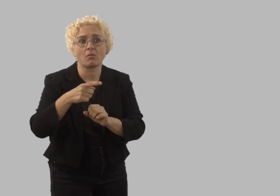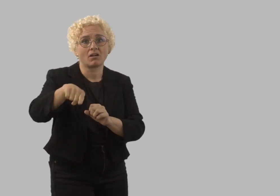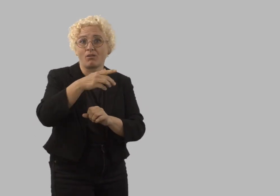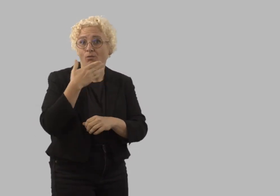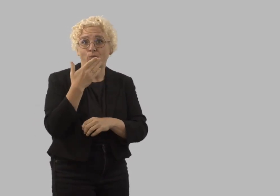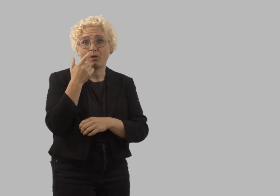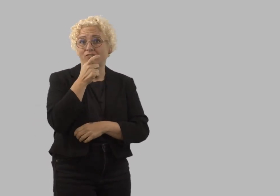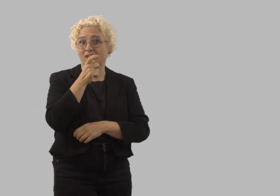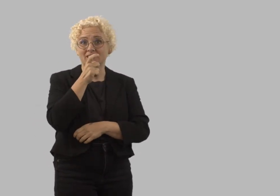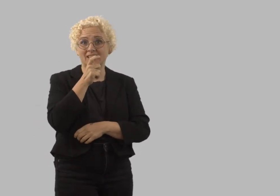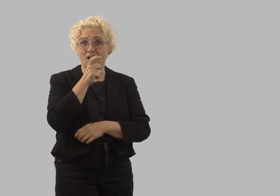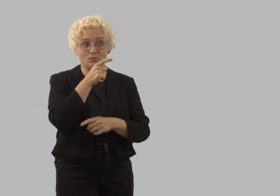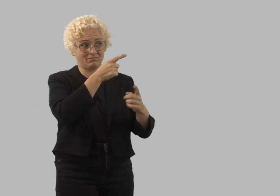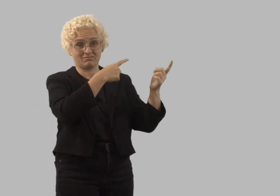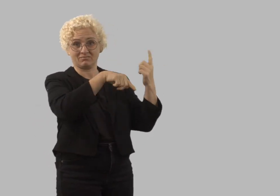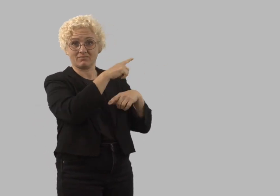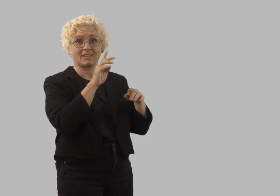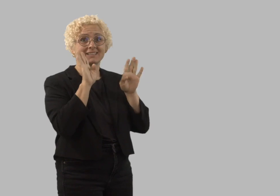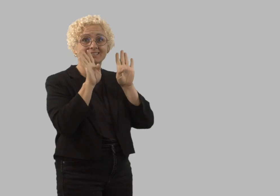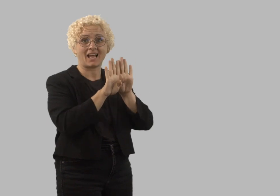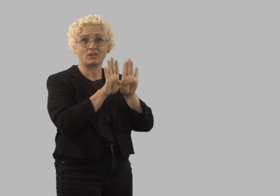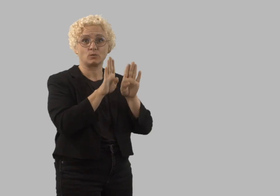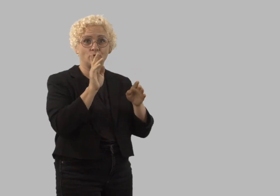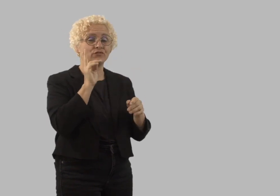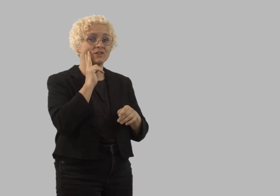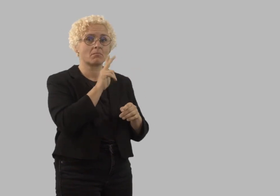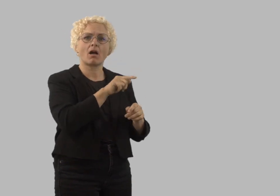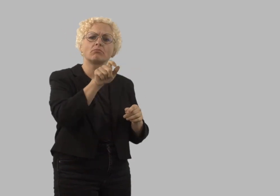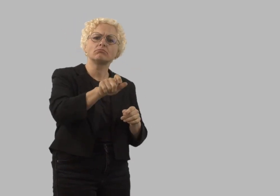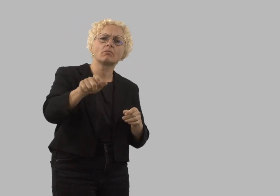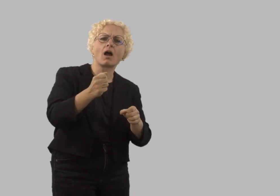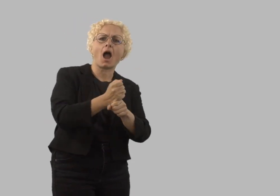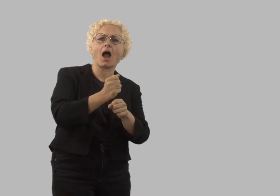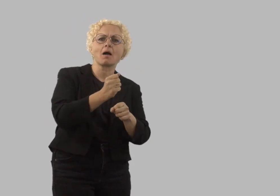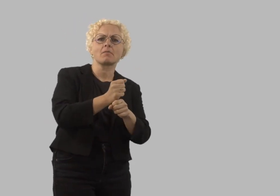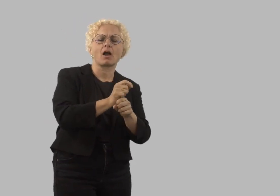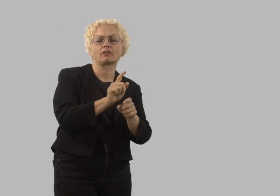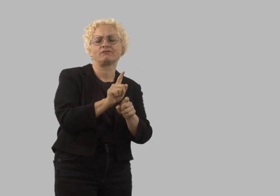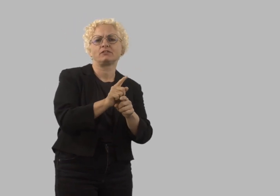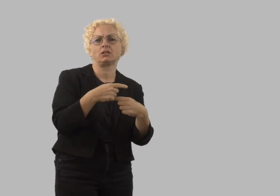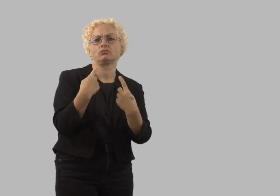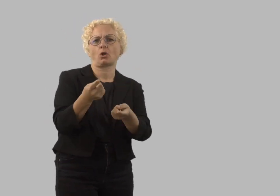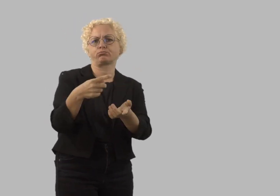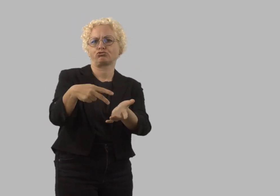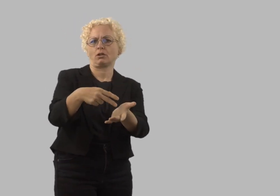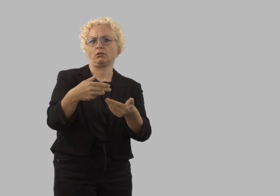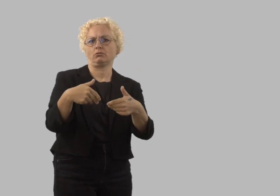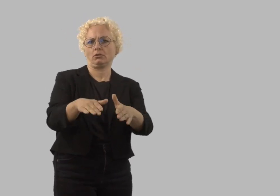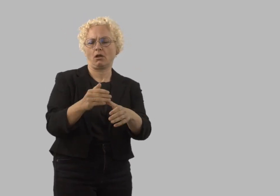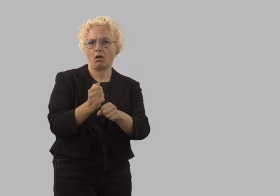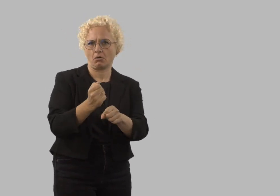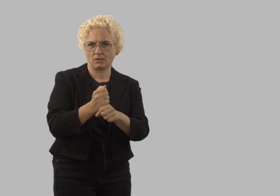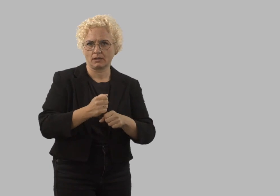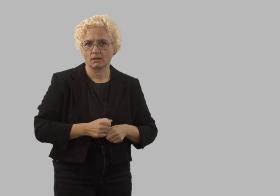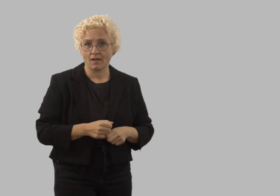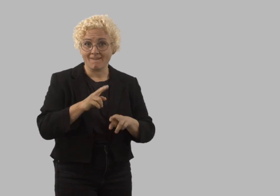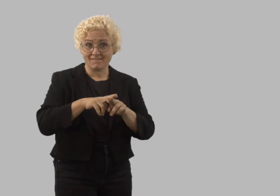Sie waren nicht versichert, wurden wie Selbständige behandelt.